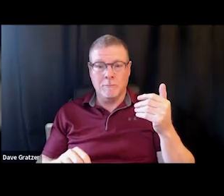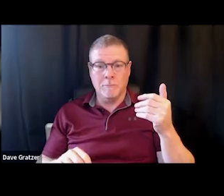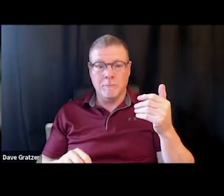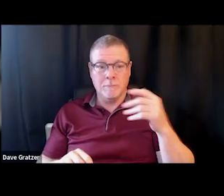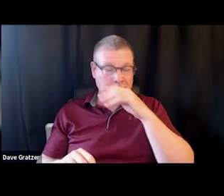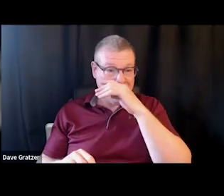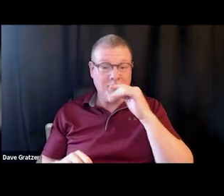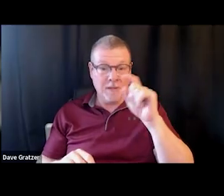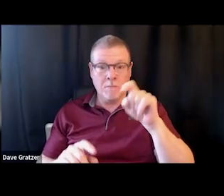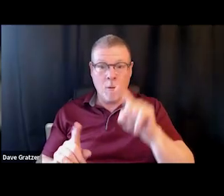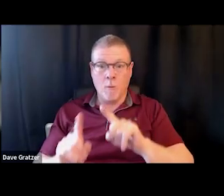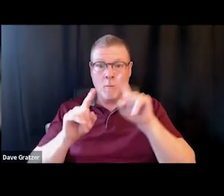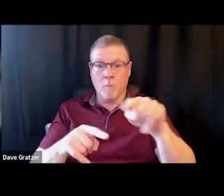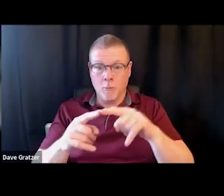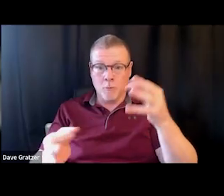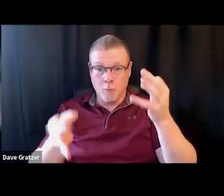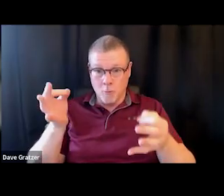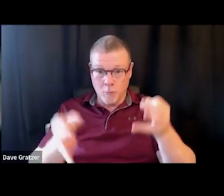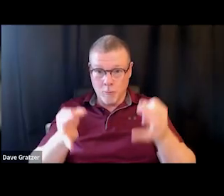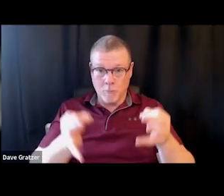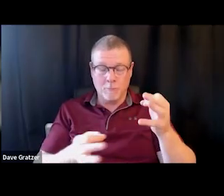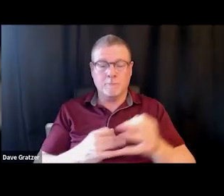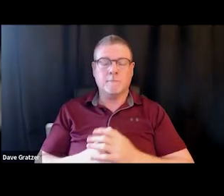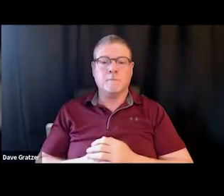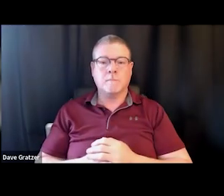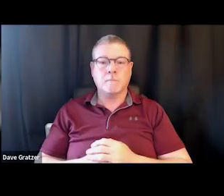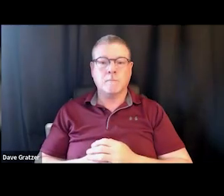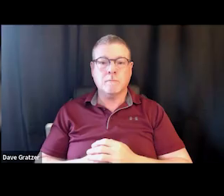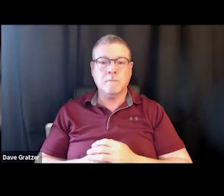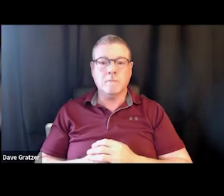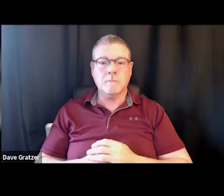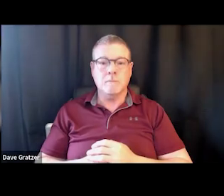...de que debía estar en la sala del tribunal. Ese día fui